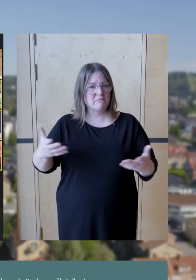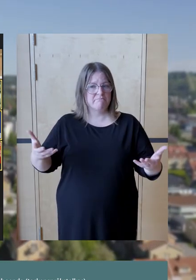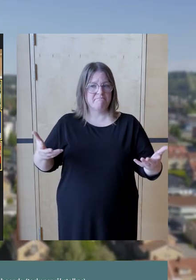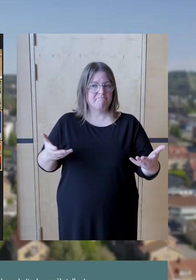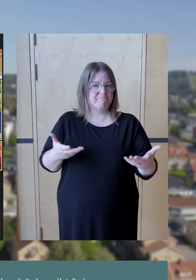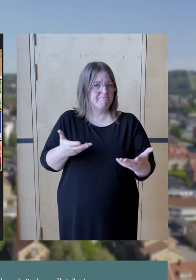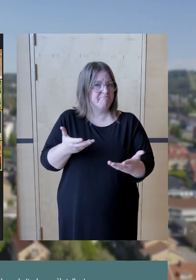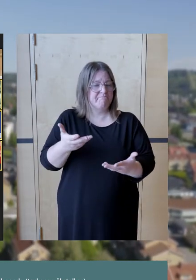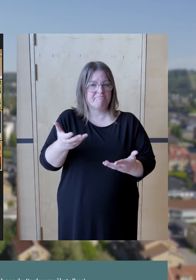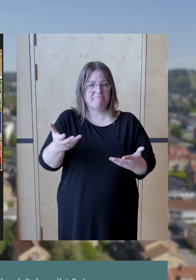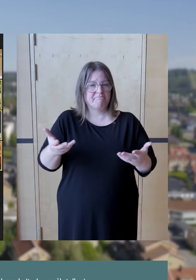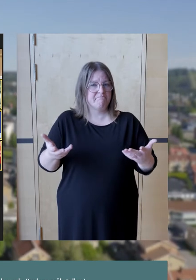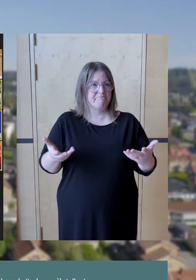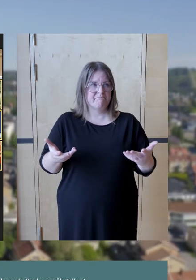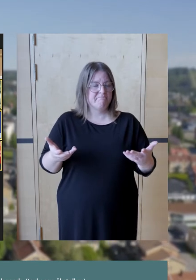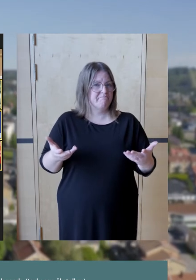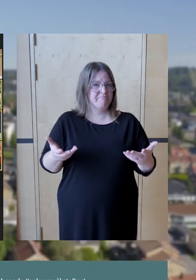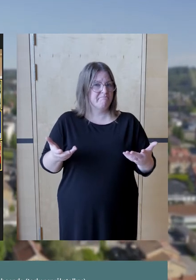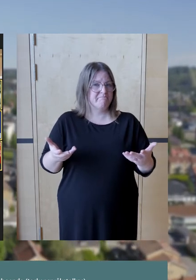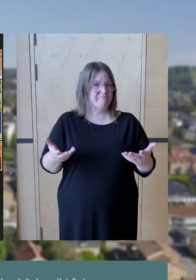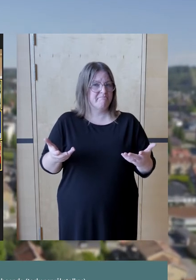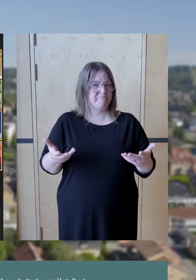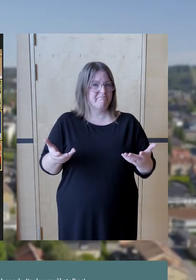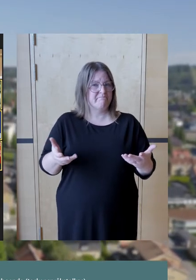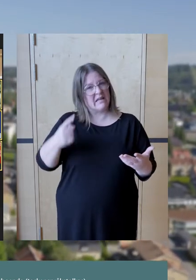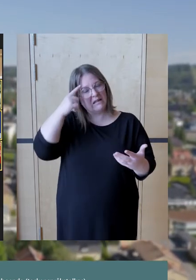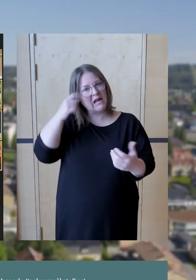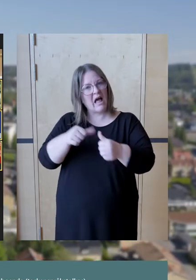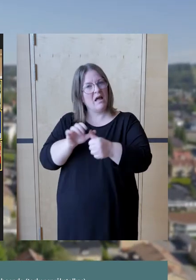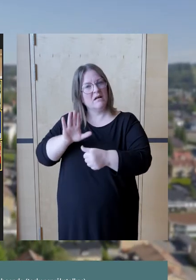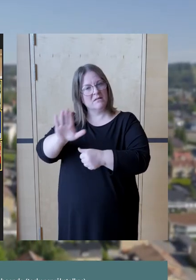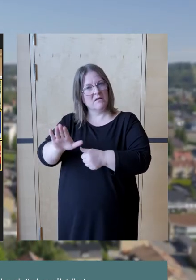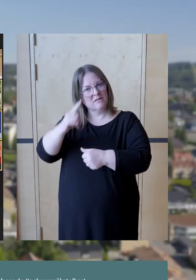Alliansen Sammantaget så tycker jag det är jättebra